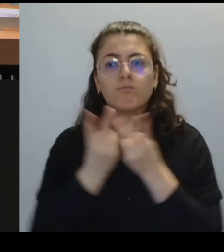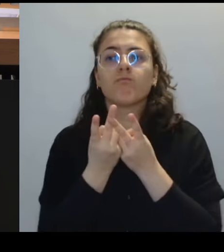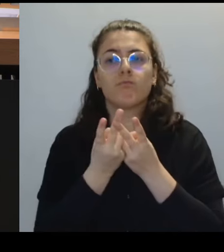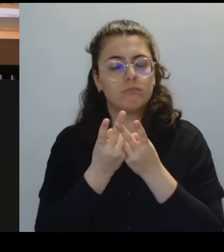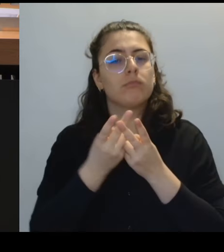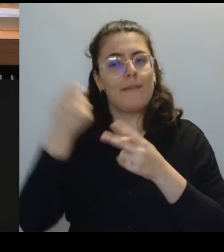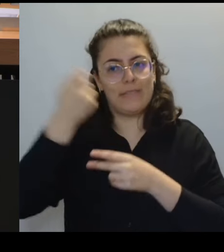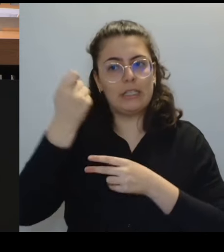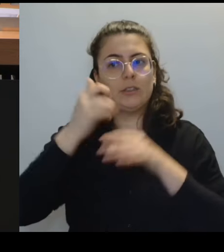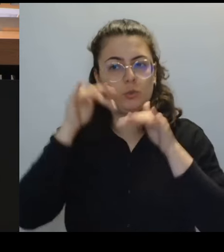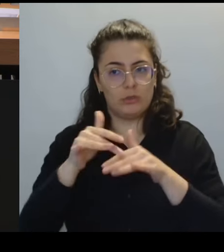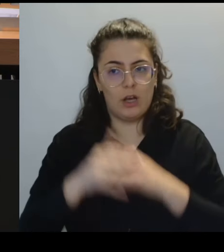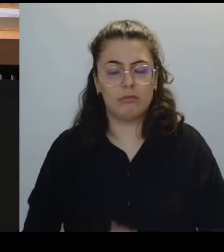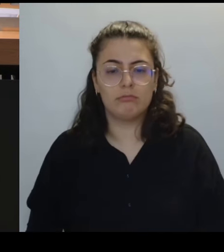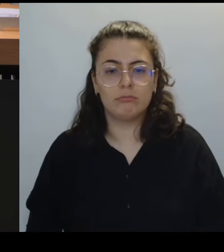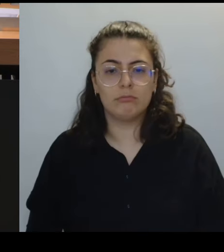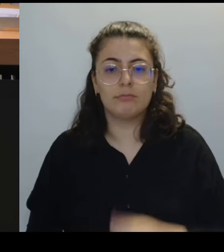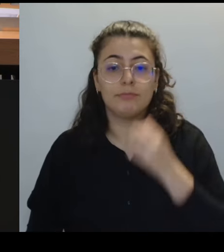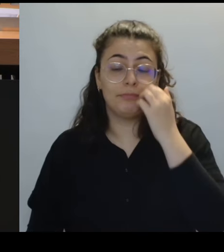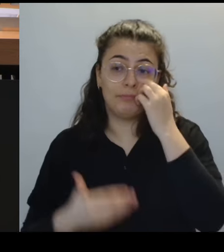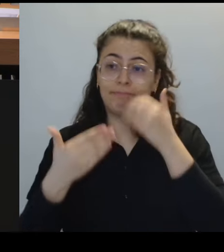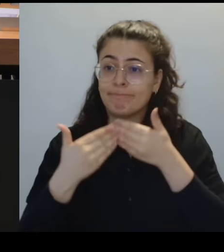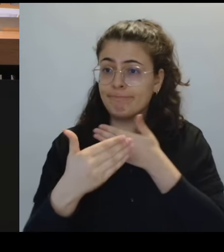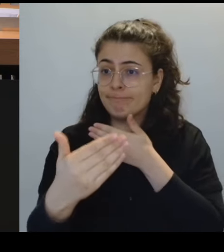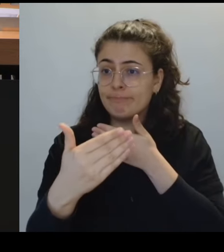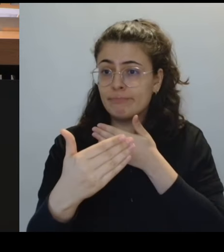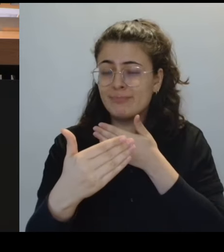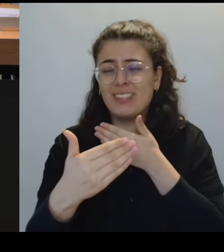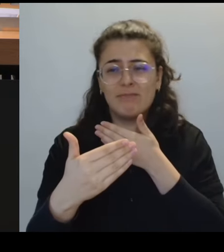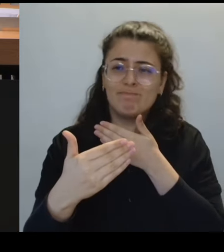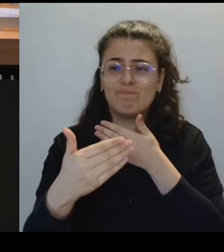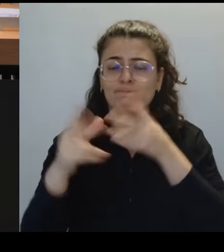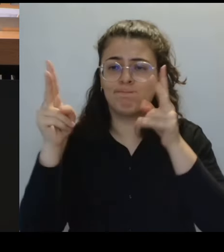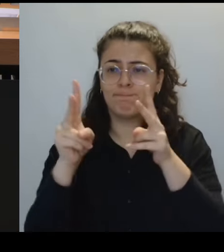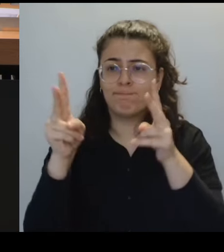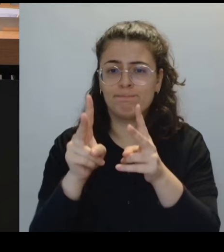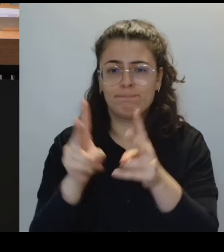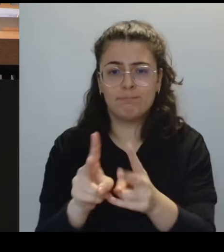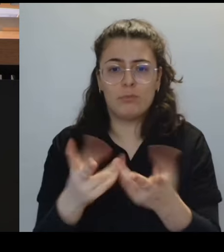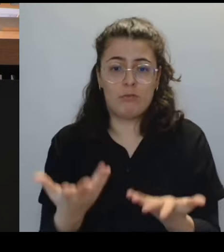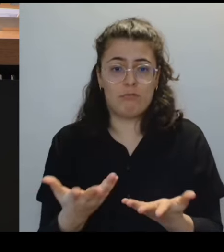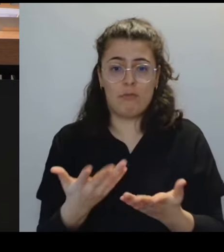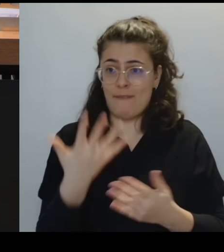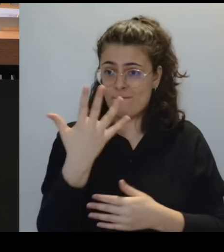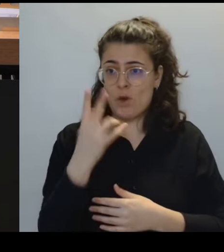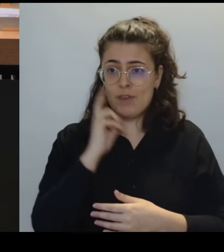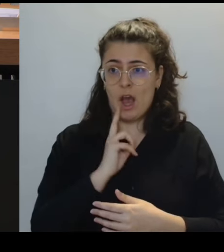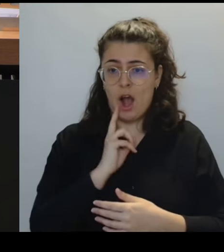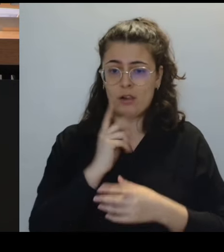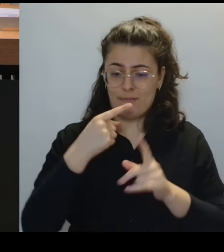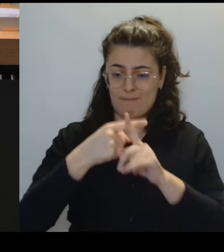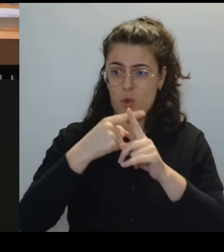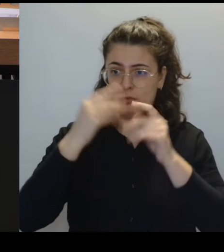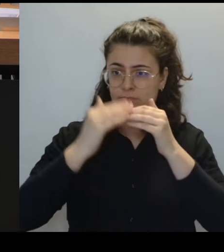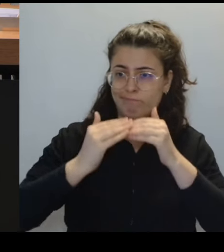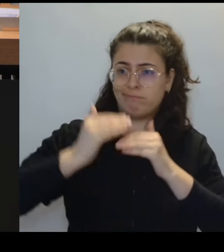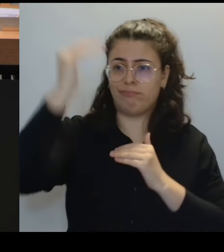Danach sieht es dann aber leider etwas dünn aus. Und das, obwohl das Kind auch im Alter von fünf Jahren plus natürlich viele wichtige Entwicklungen durchläuft.